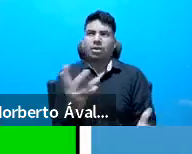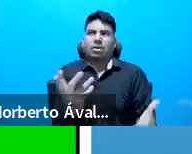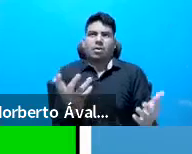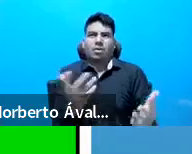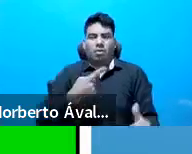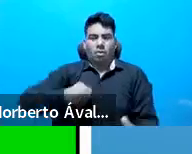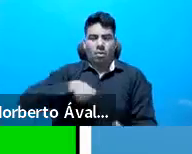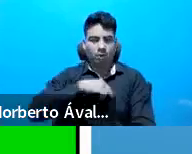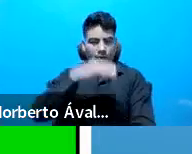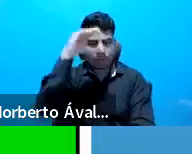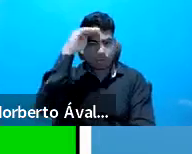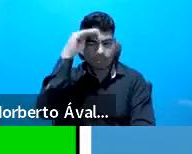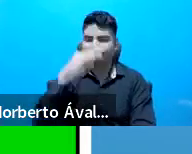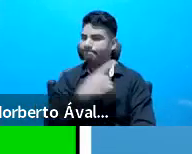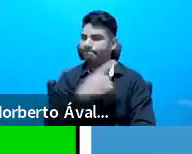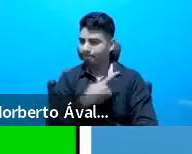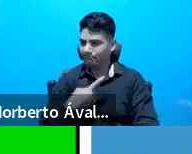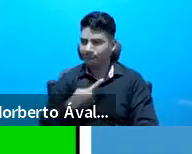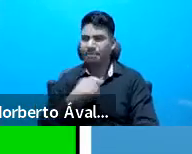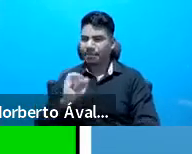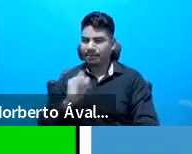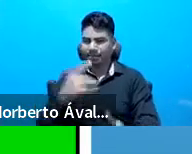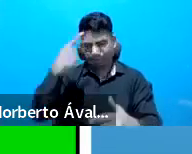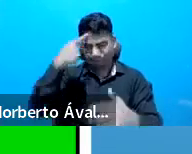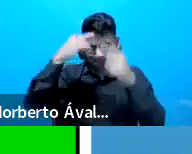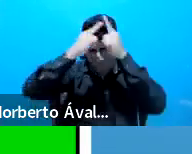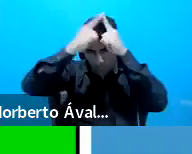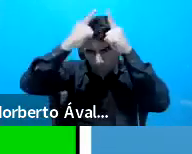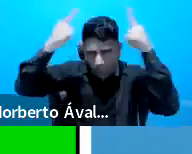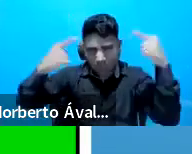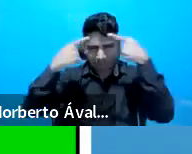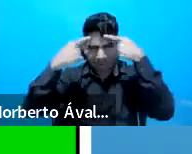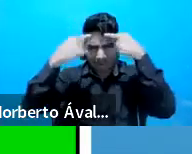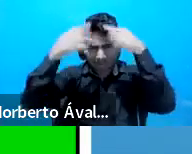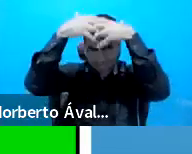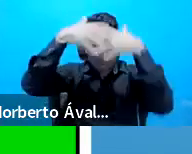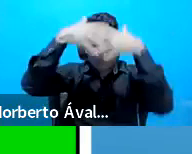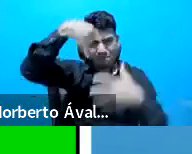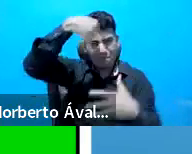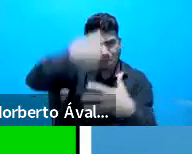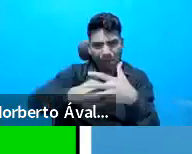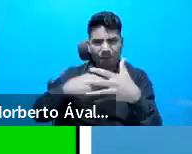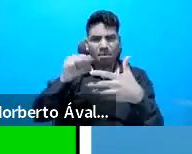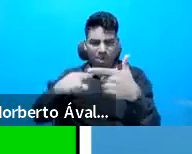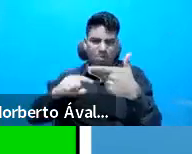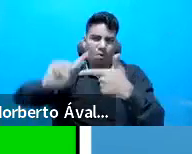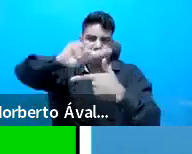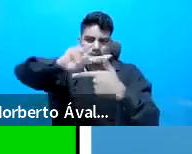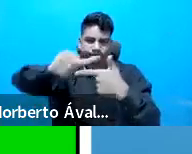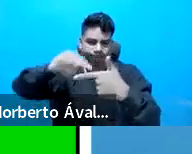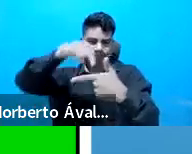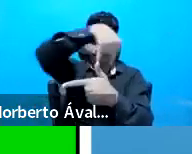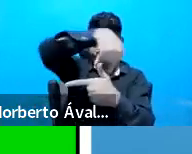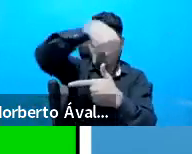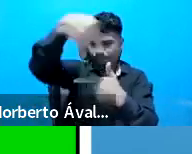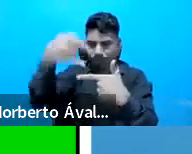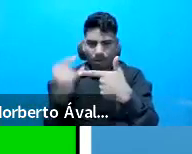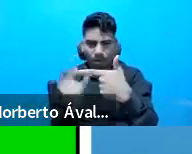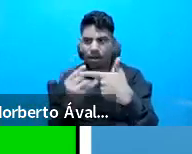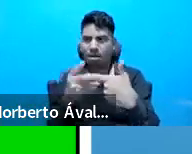a una cosa parecida a una cosa parecida que llegaran al desarrollo, algebra algebraico del Teorema de Pitágoras Pero para eso. eso, en primer lugar, me